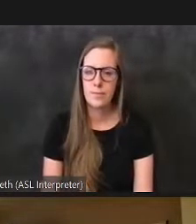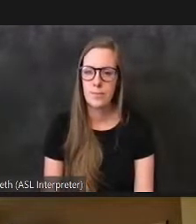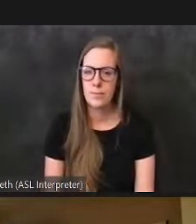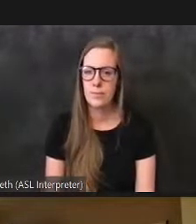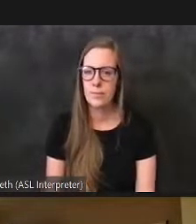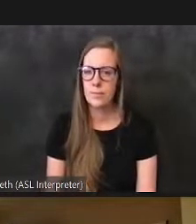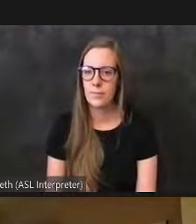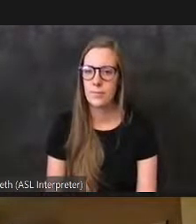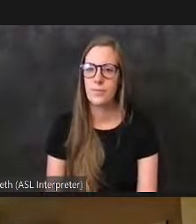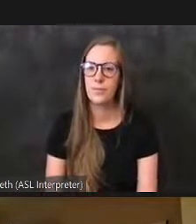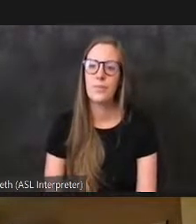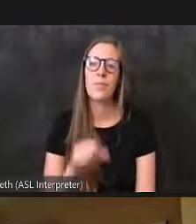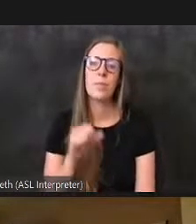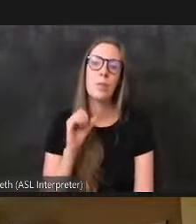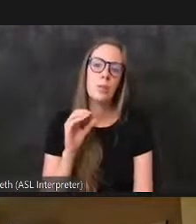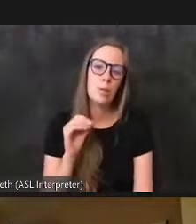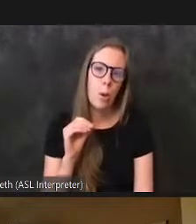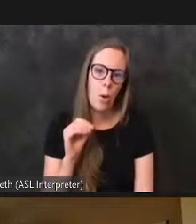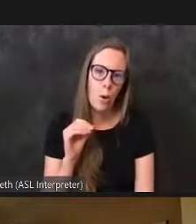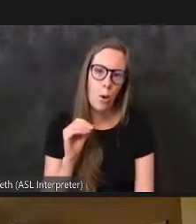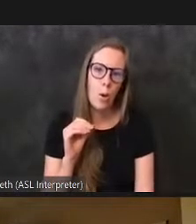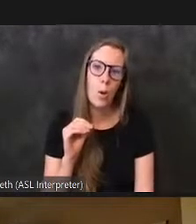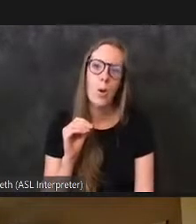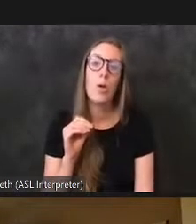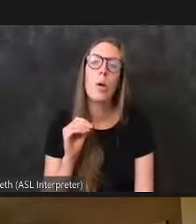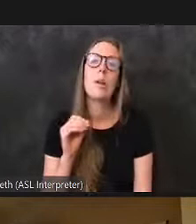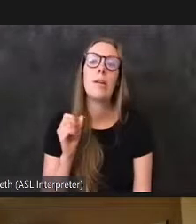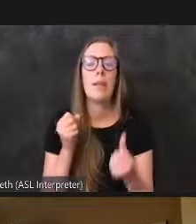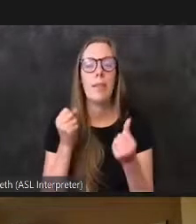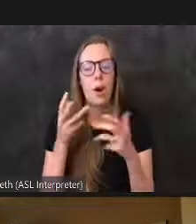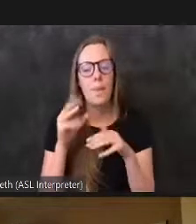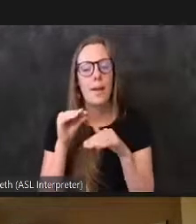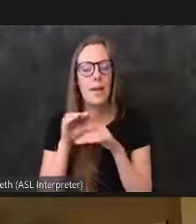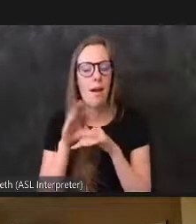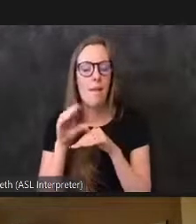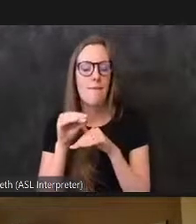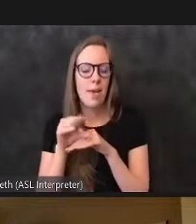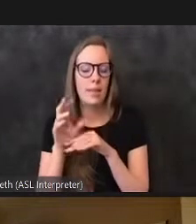Si yo quería poder decir que habría muchos aspectos de la pandemia en la mortalidad